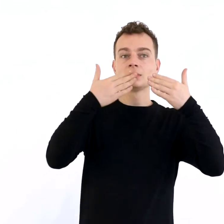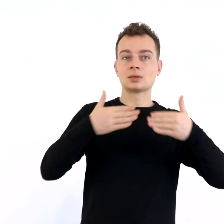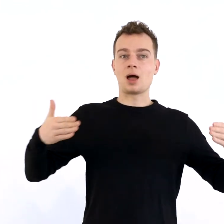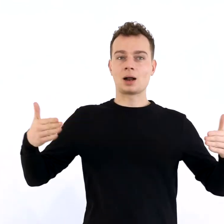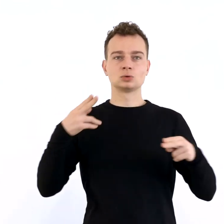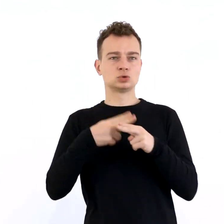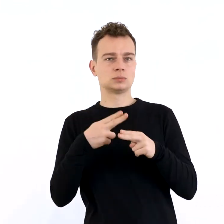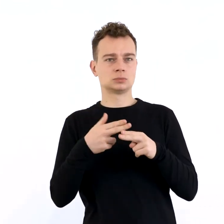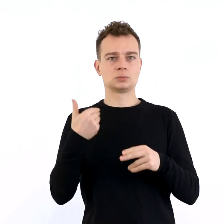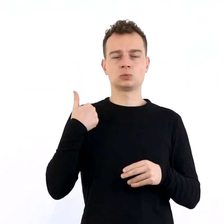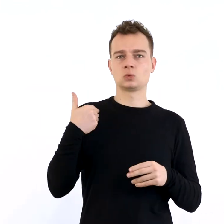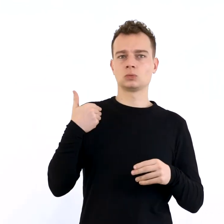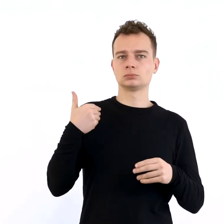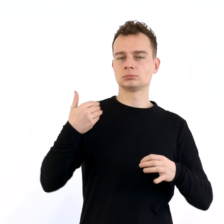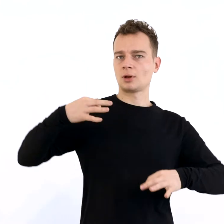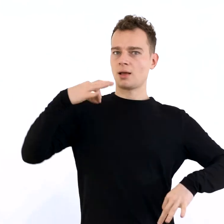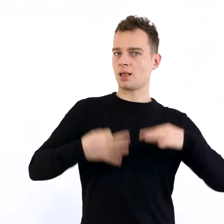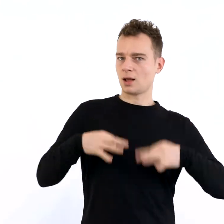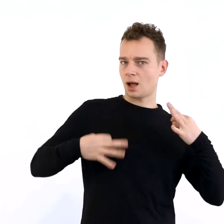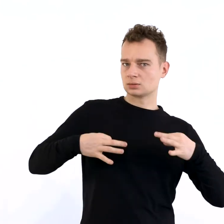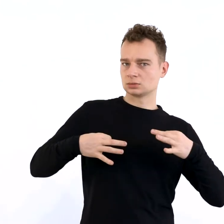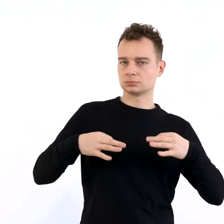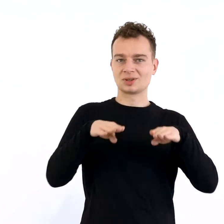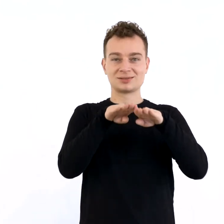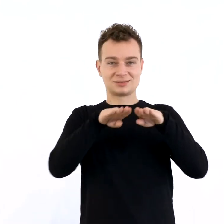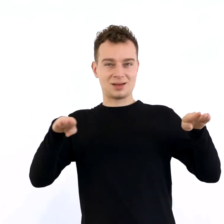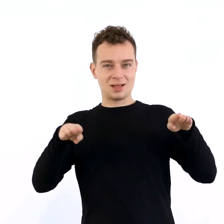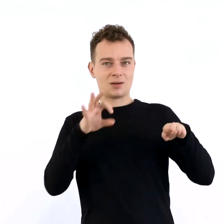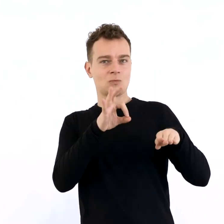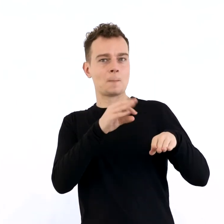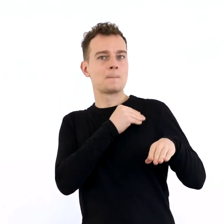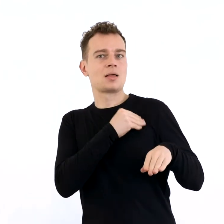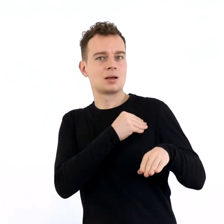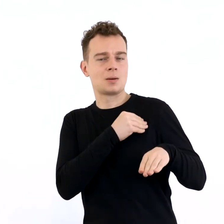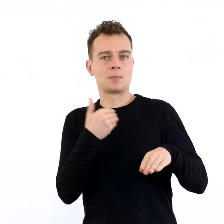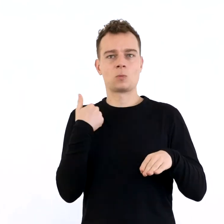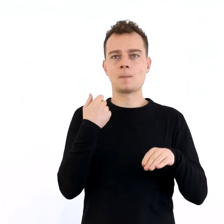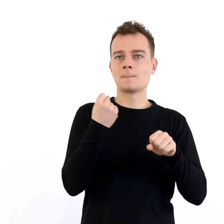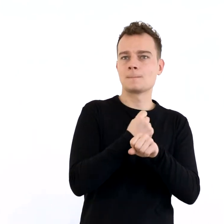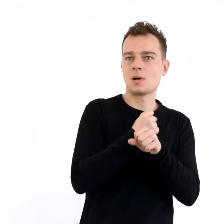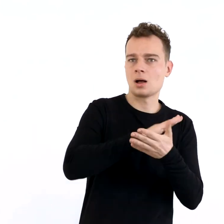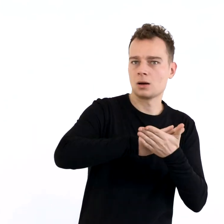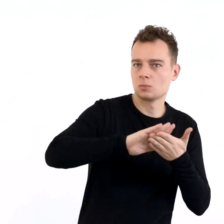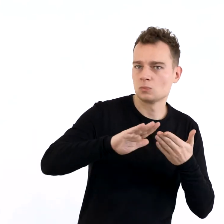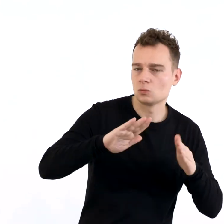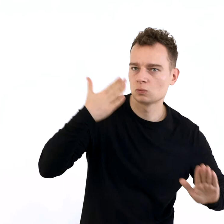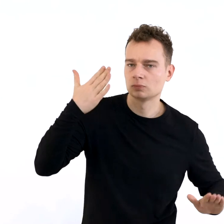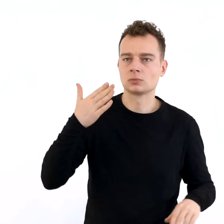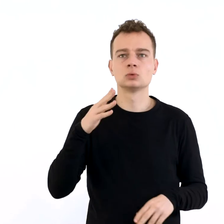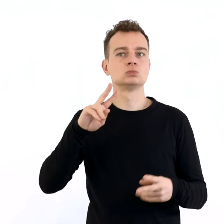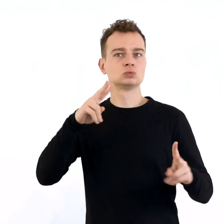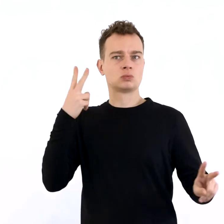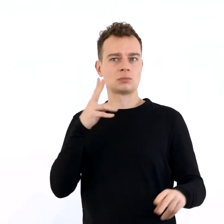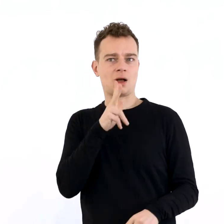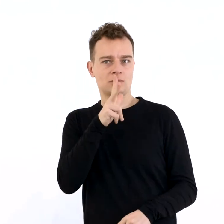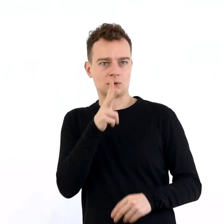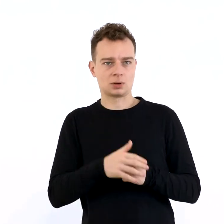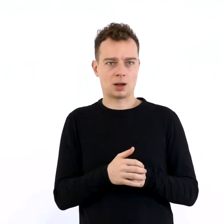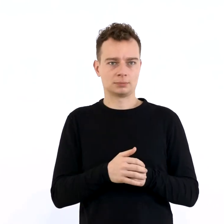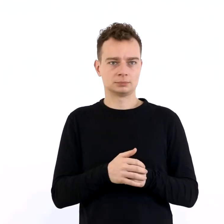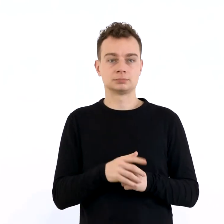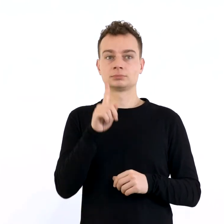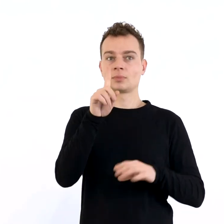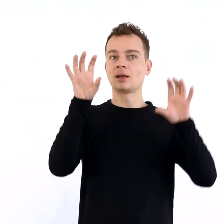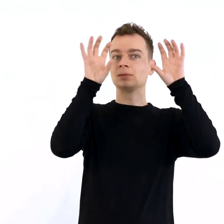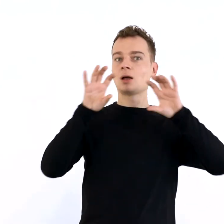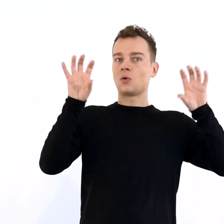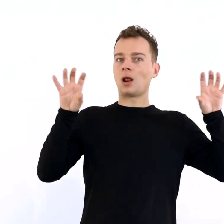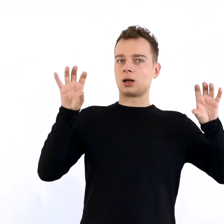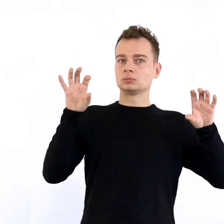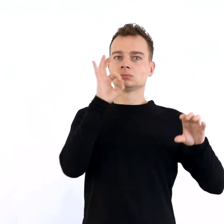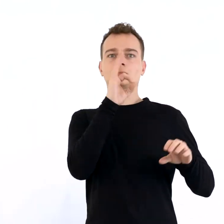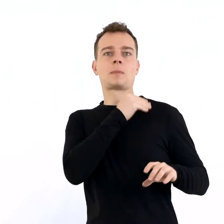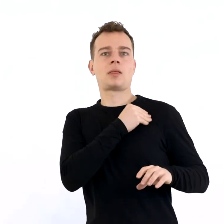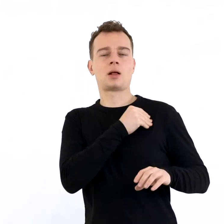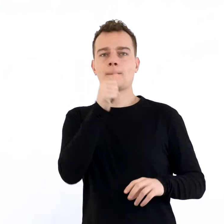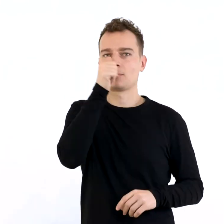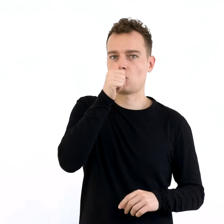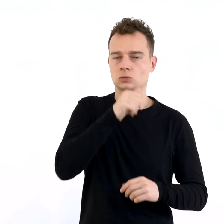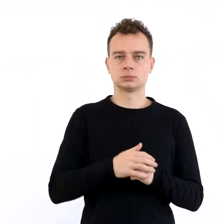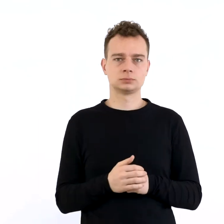Teatr rzymski był bardzo elegancki, scenę tworzono z marmuru afrykańskiego, a dekoracje z brązu.